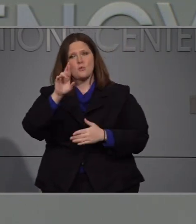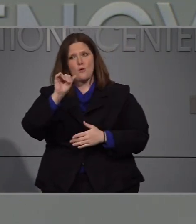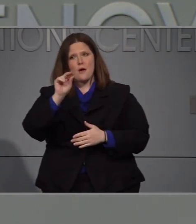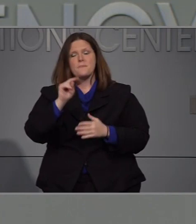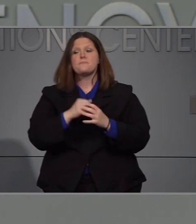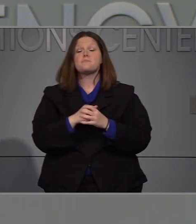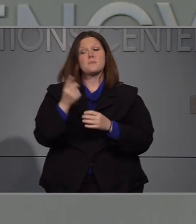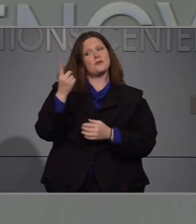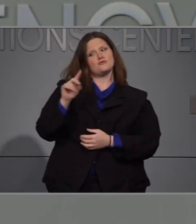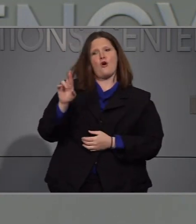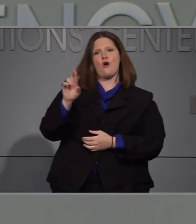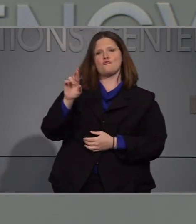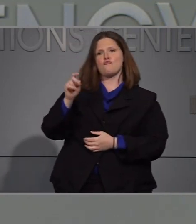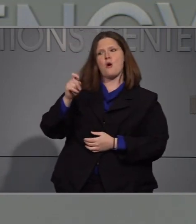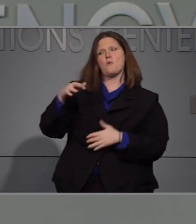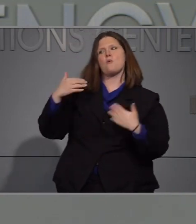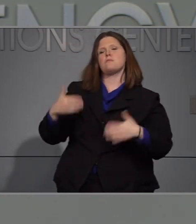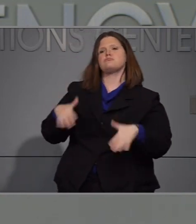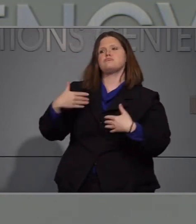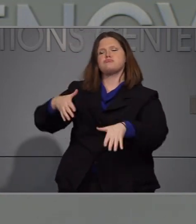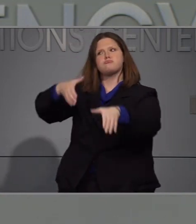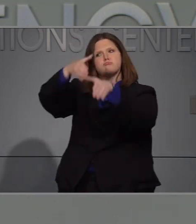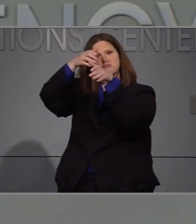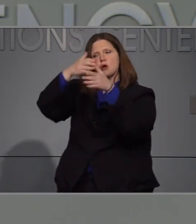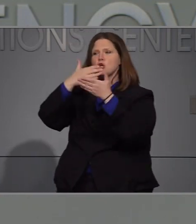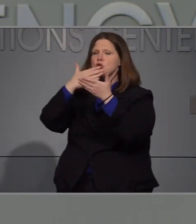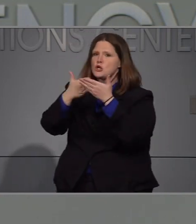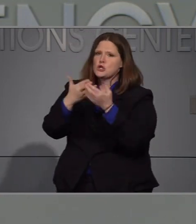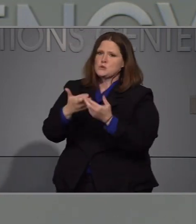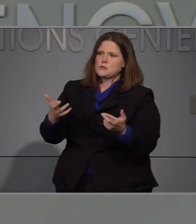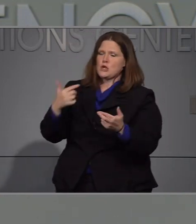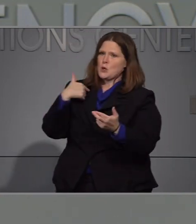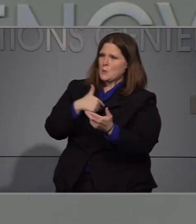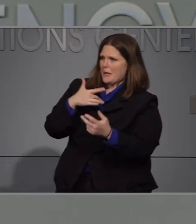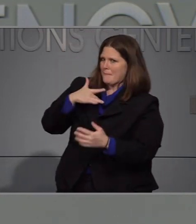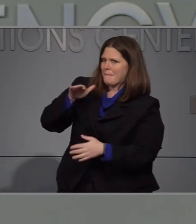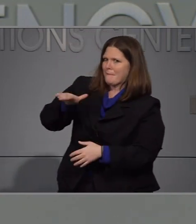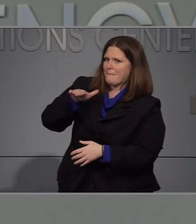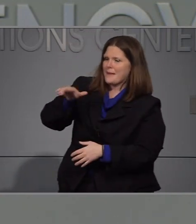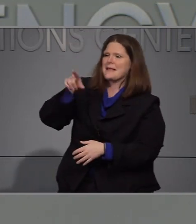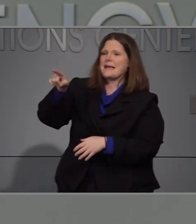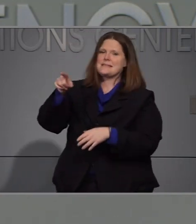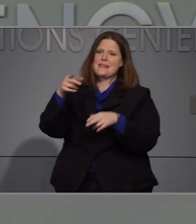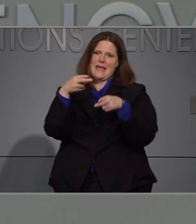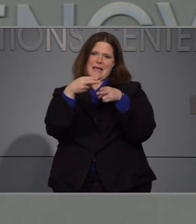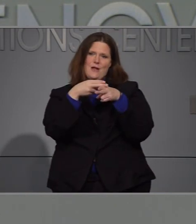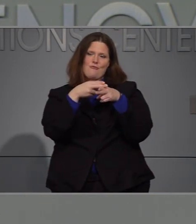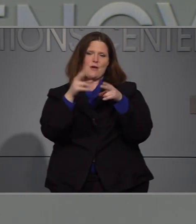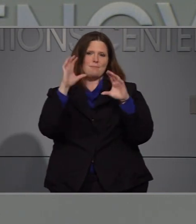Respuesta el doctor router es un excelente recurso para el Estado no tan solo es el casi